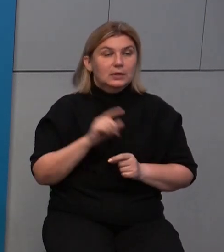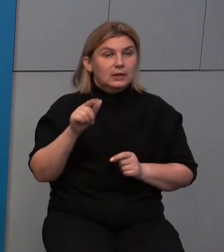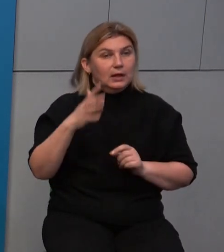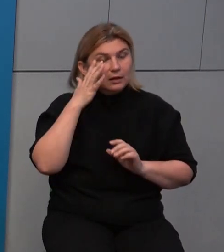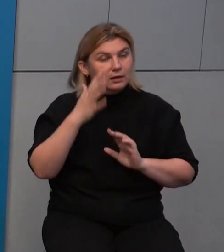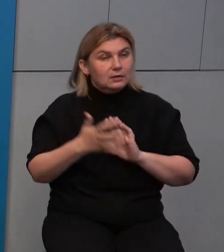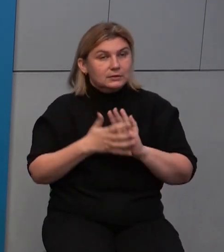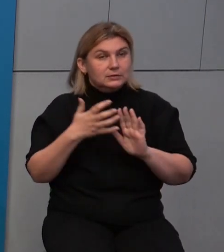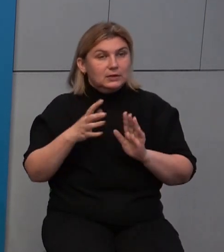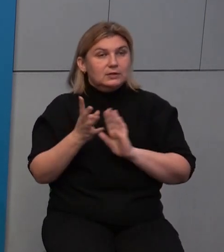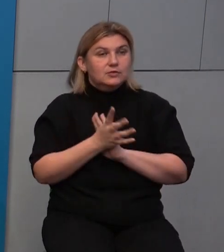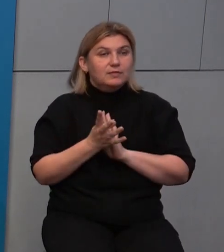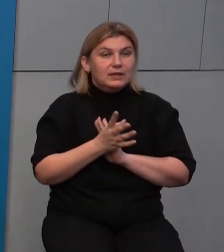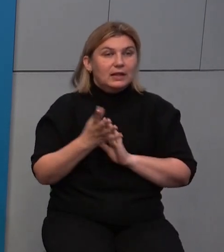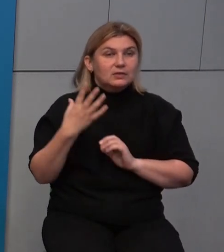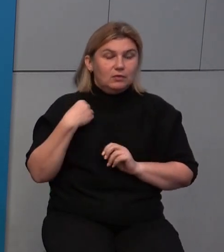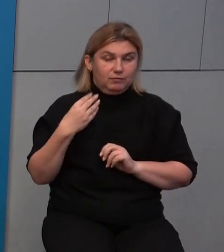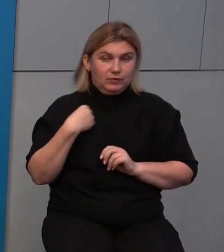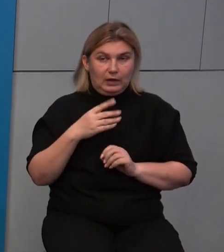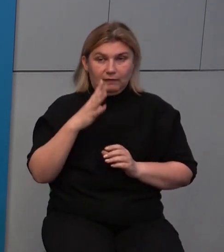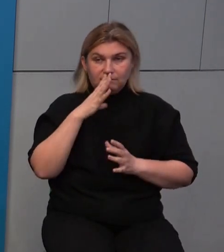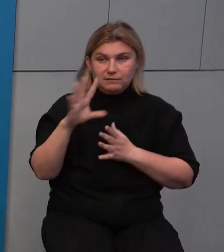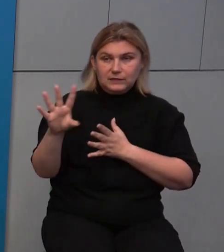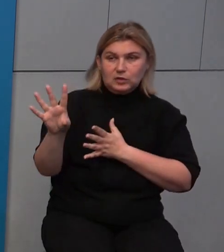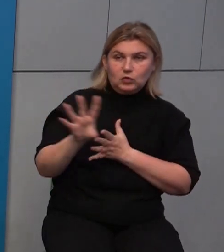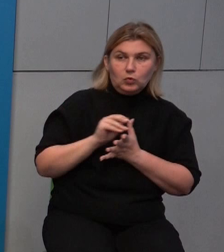z dziewiętnastowiecznych wzorców.